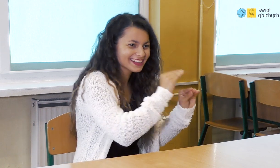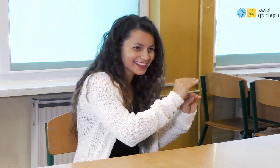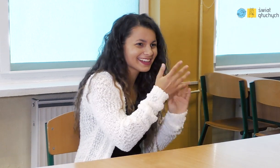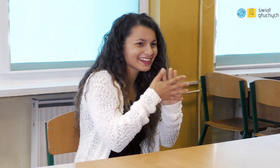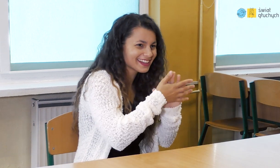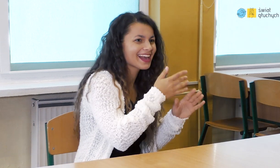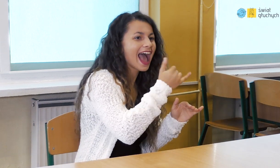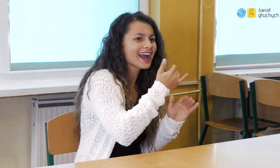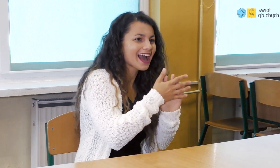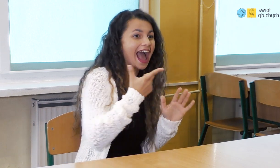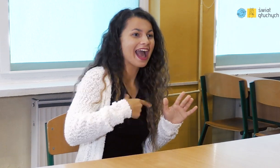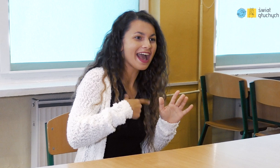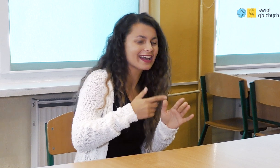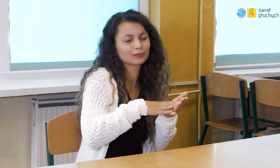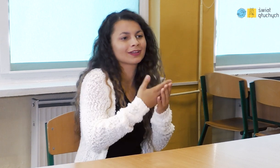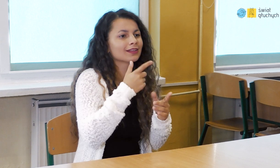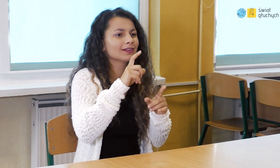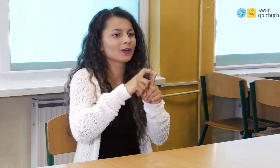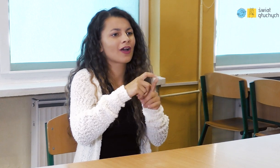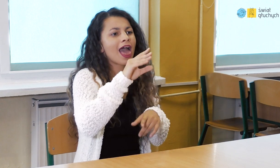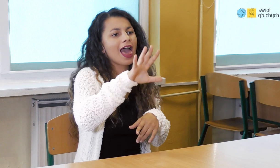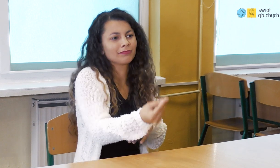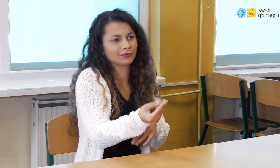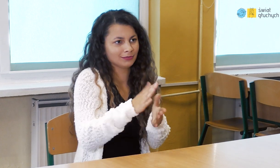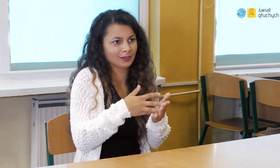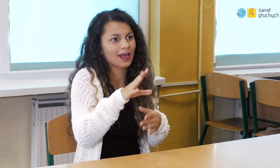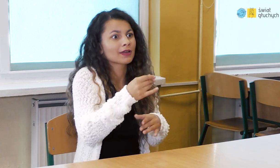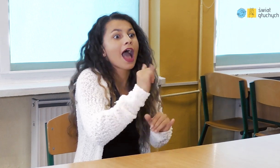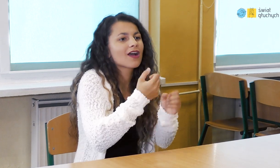W zamian za to uczyłam ich migać, np. co oznacza “ep” w języku migowym.